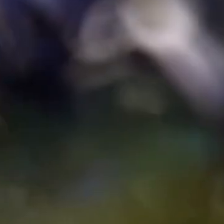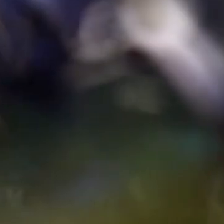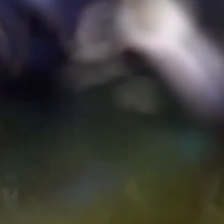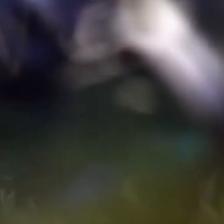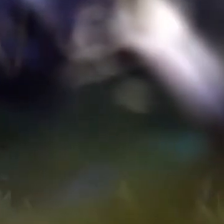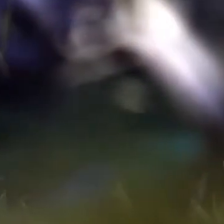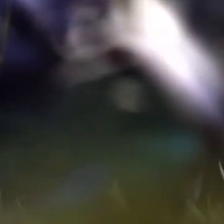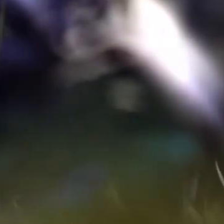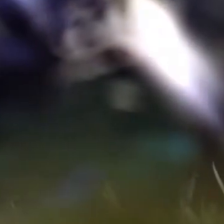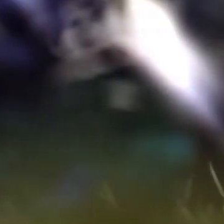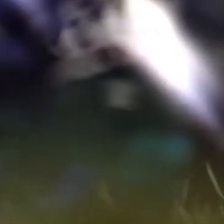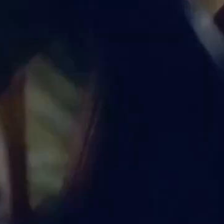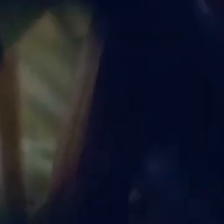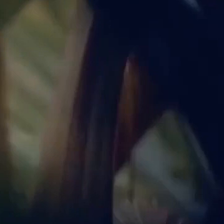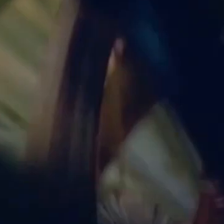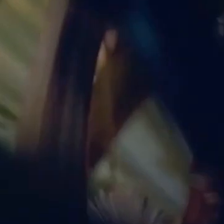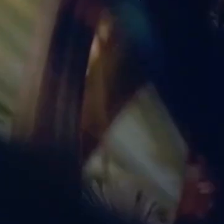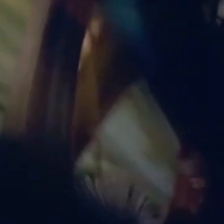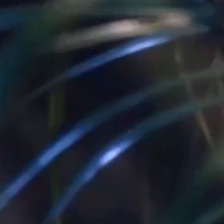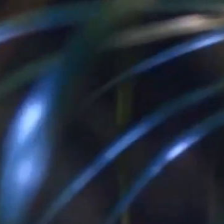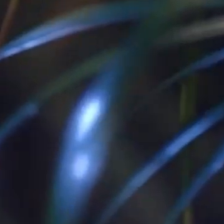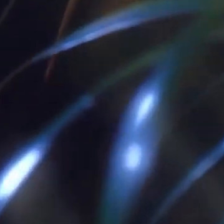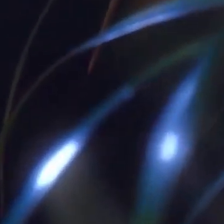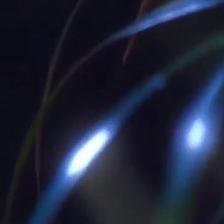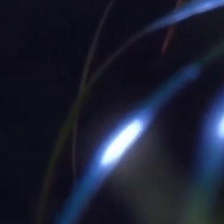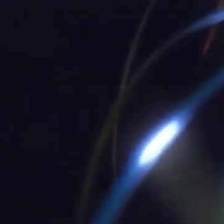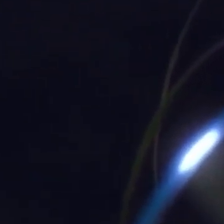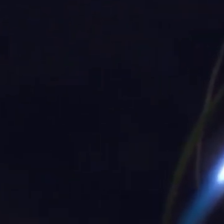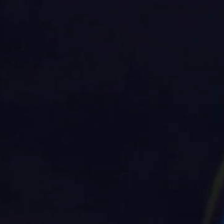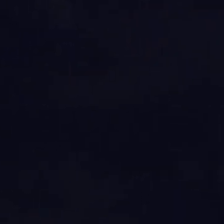Не плачь вот лев от колена иудина победил